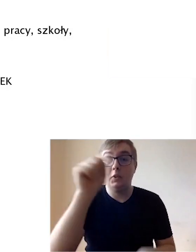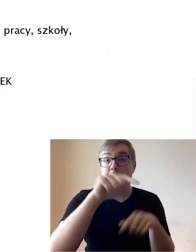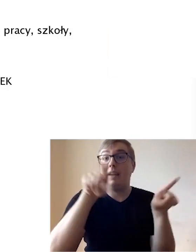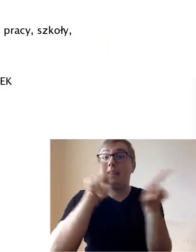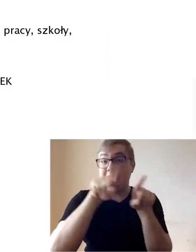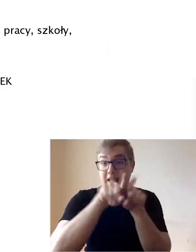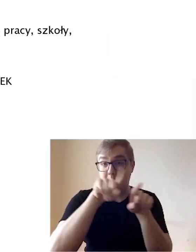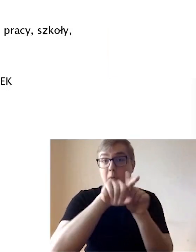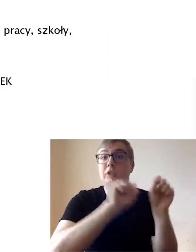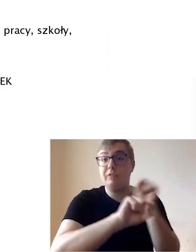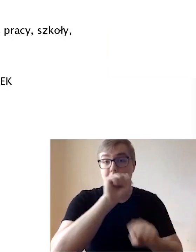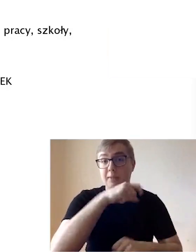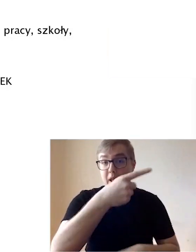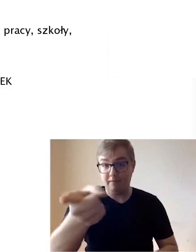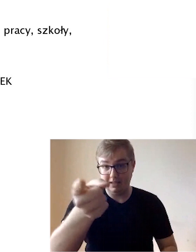Tutaj też dla Was :)